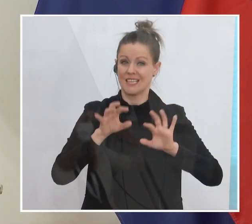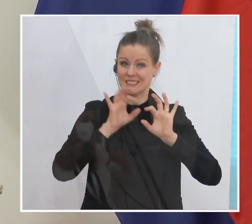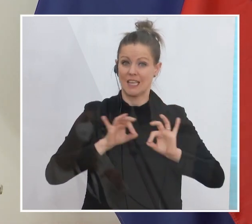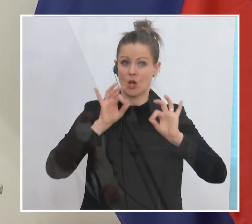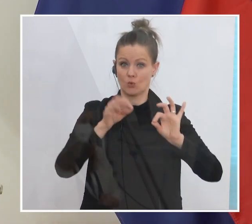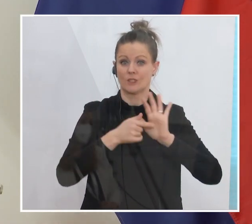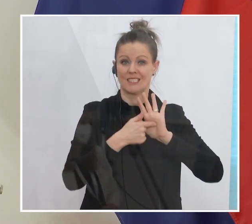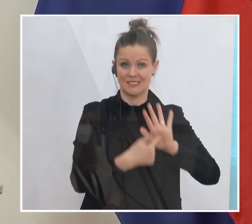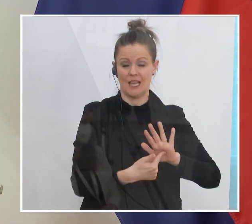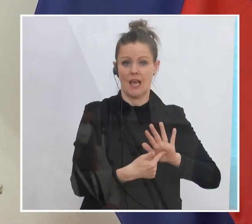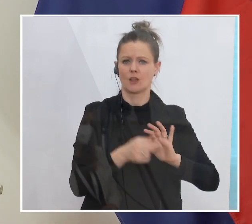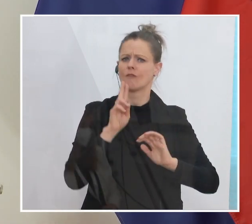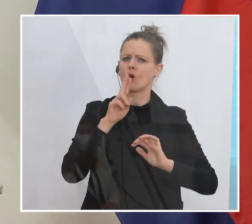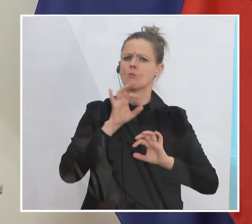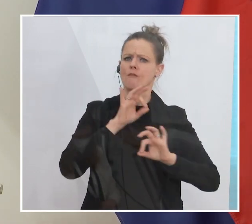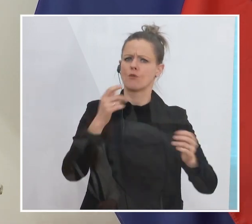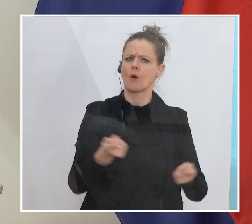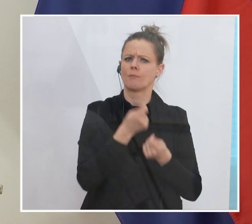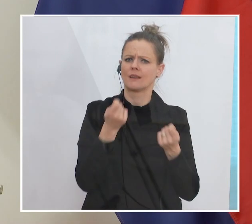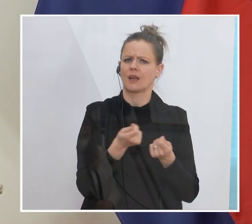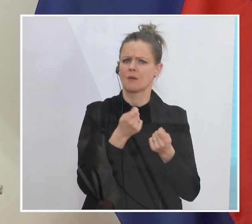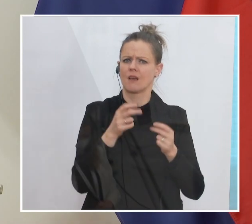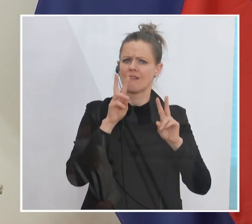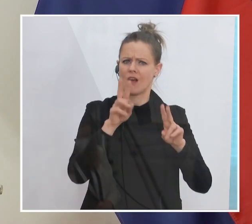warum das für die Betriebe mittlerweile, eben auch was die Liquidität betrifft,